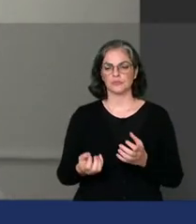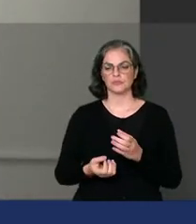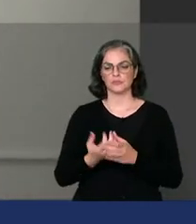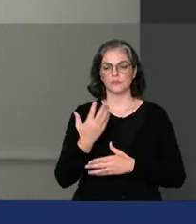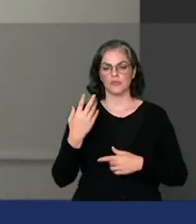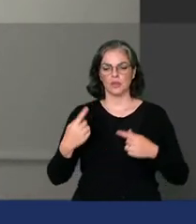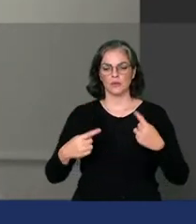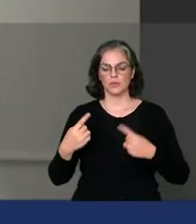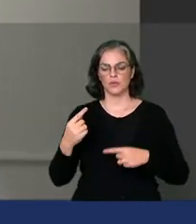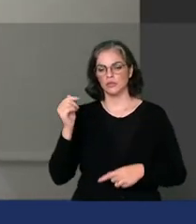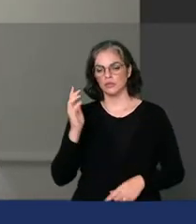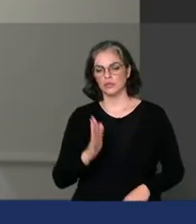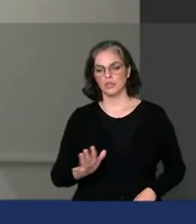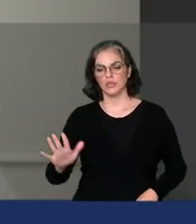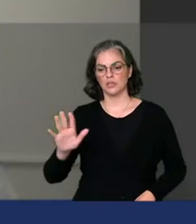JANDIRA FEGALE E PRETENDE